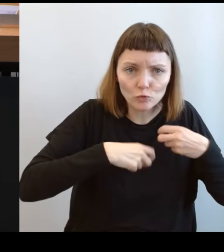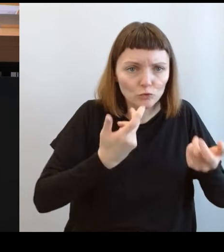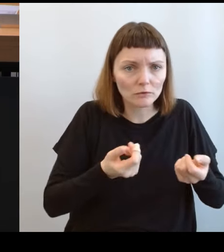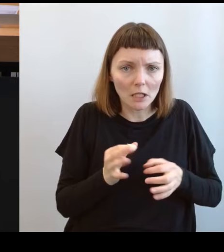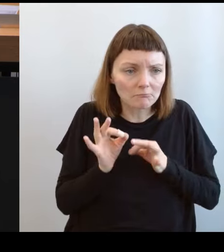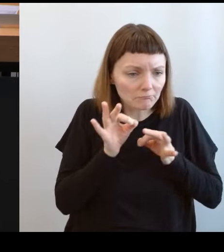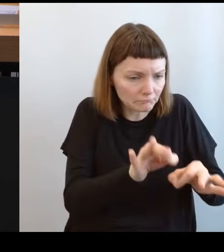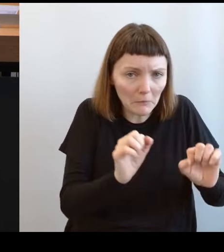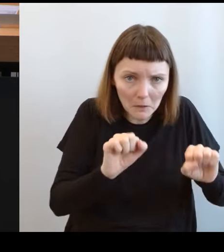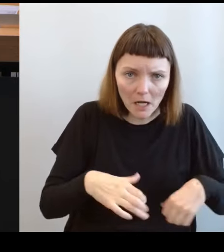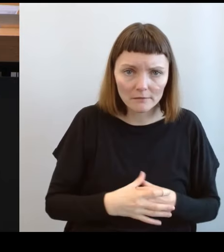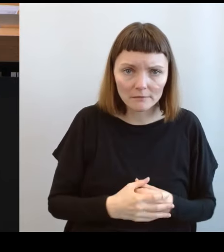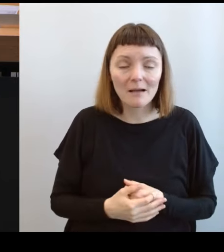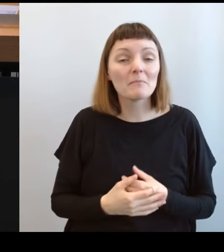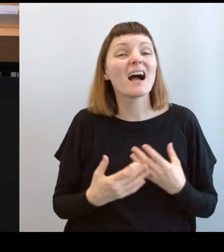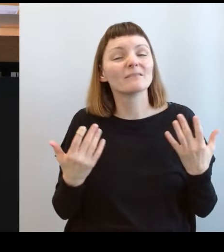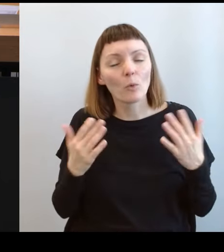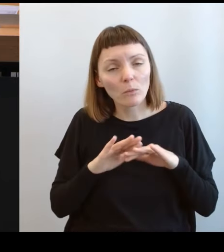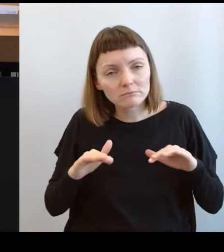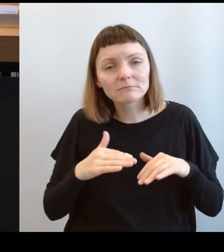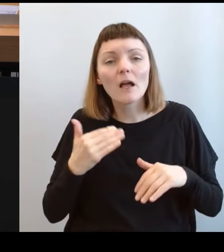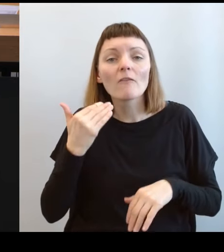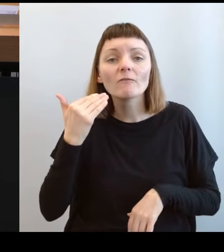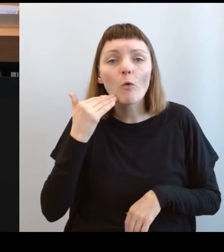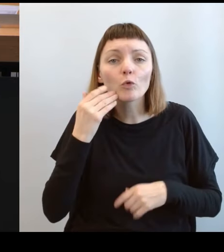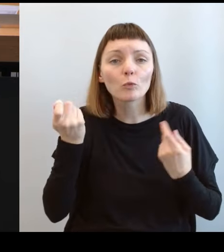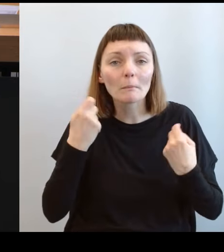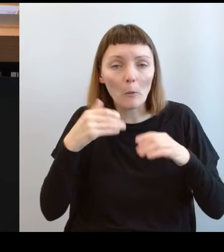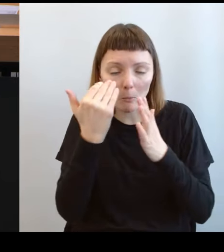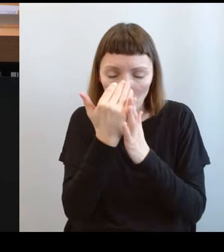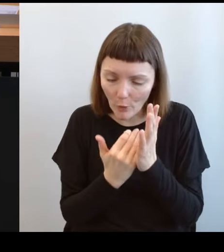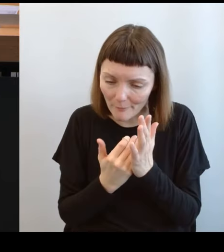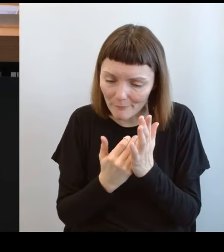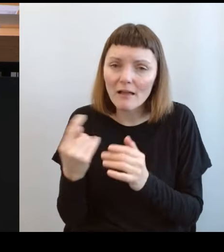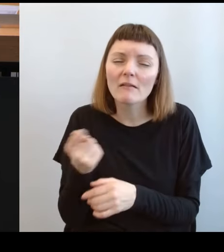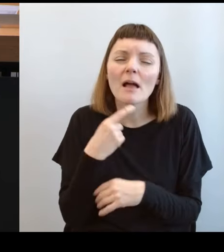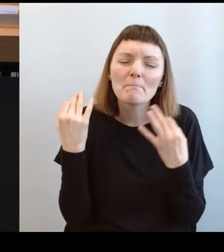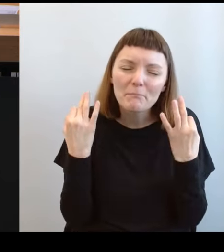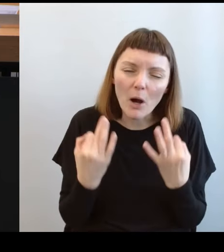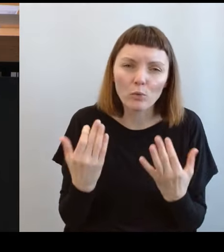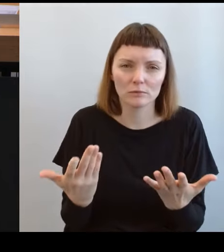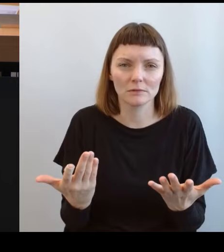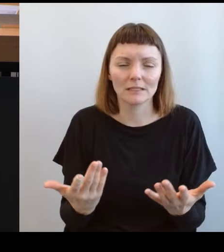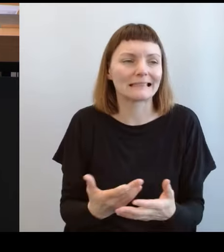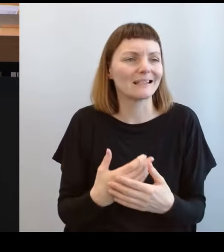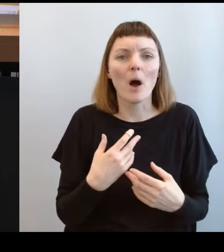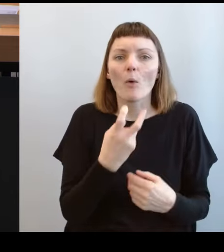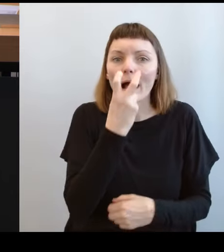wird, wie gesagt, auch ein Azubi Werk nicht viele Azubis unterbringen können. Das eine bedingt das andere.